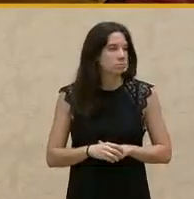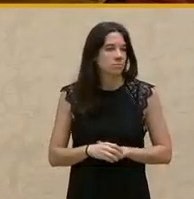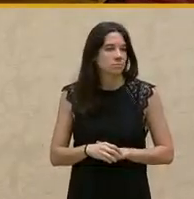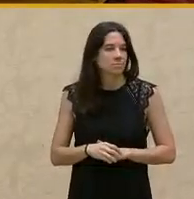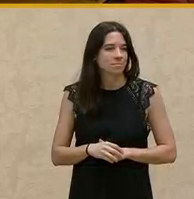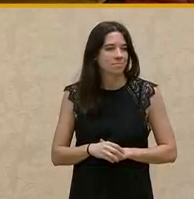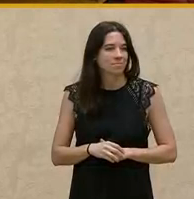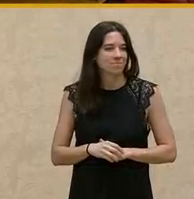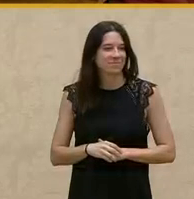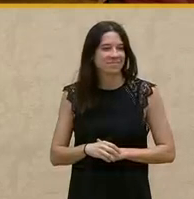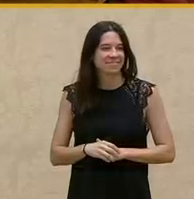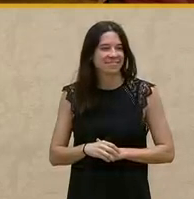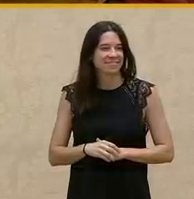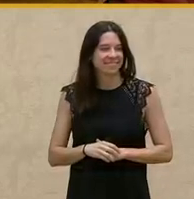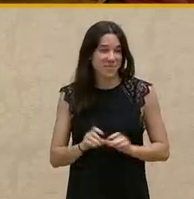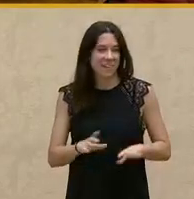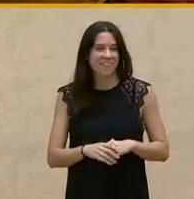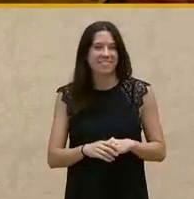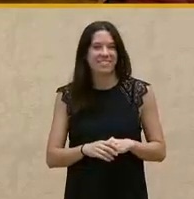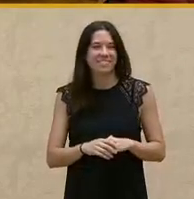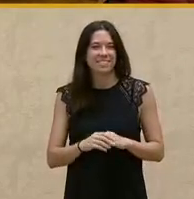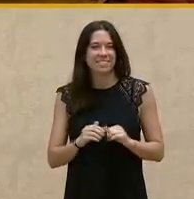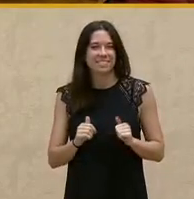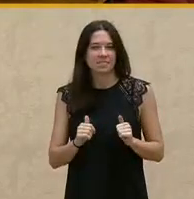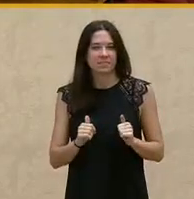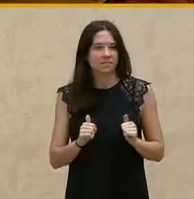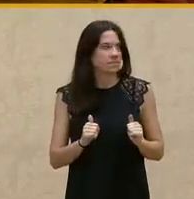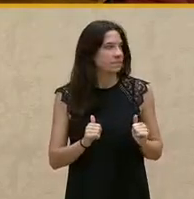Adelanté, José María. -Buenas tardes. Simplemente les quiero ubicar